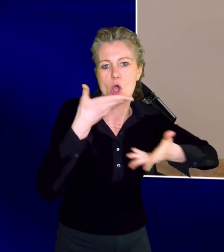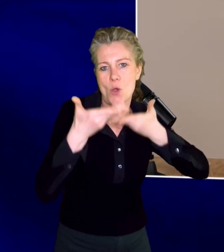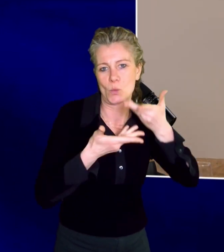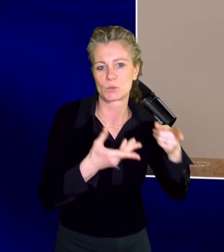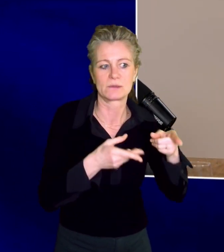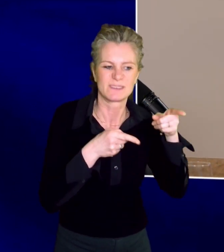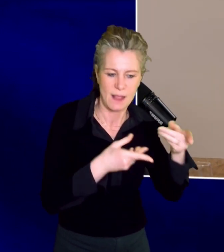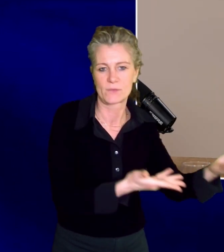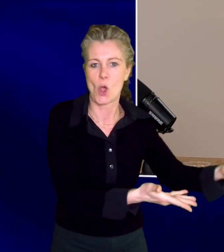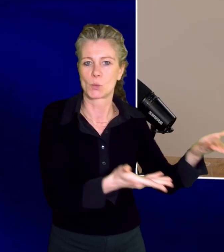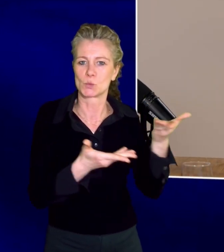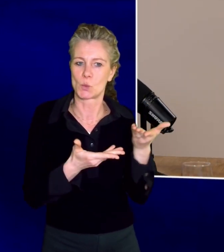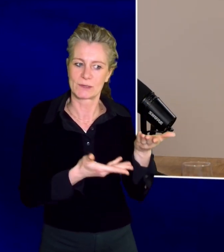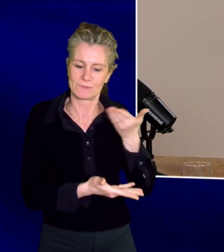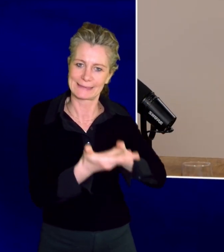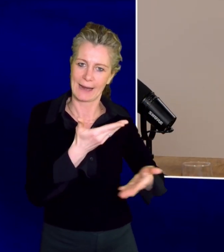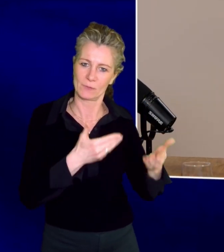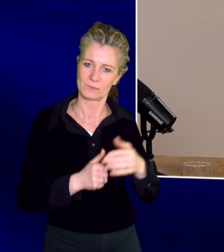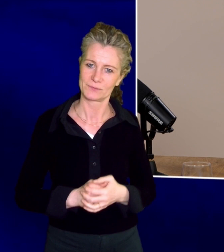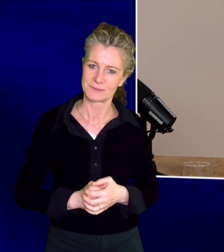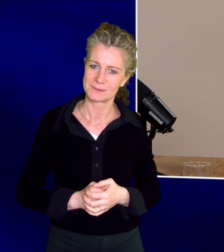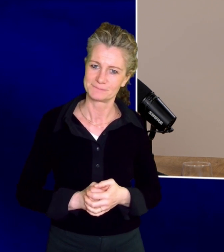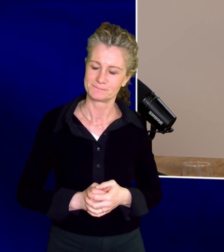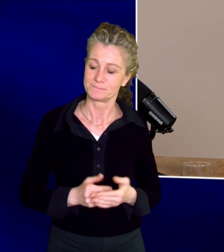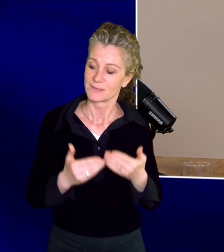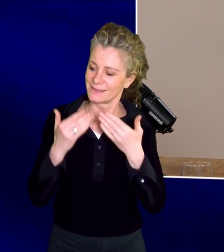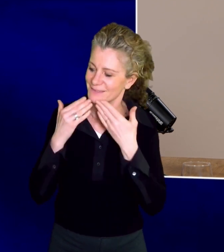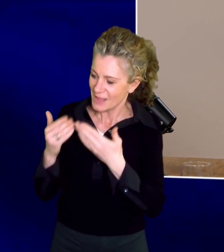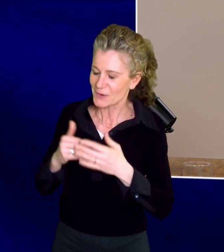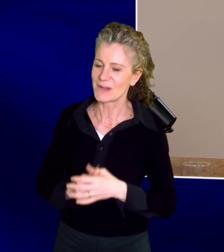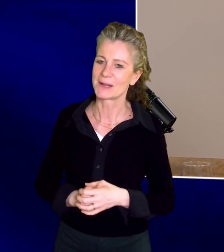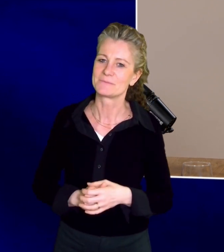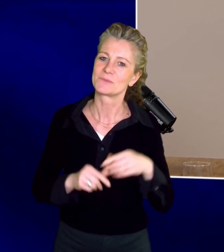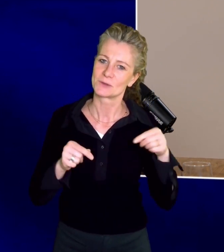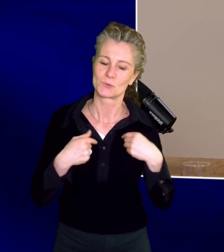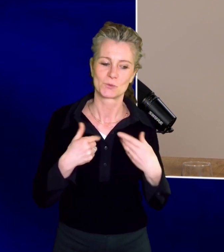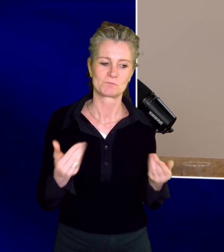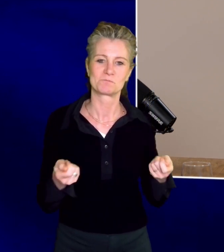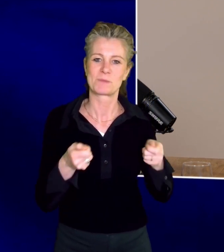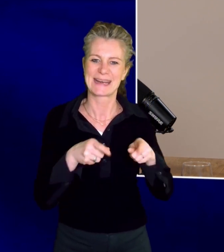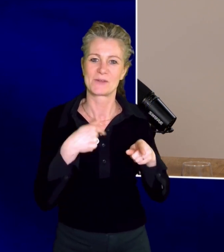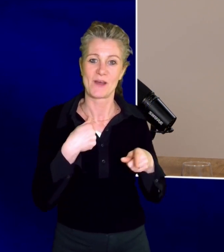We gaan er richting het einde van deze Let USH Talk. We hebben veel gesproken over lotgenotencontact...